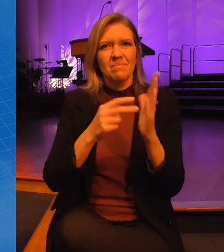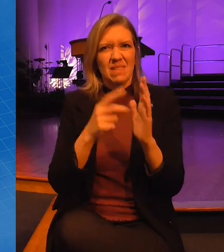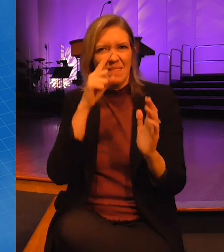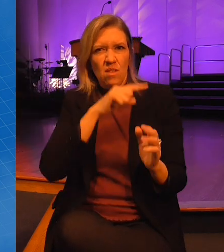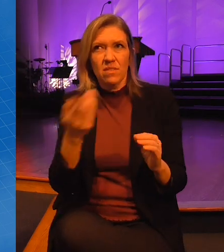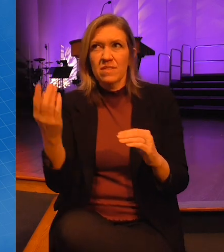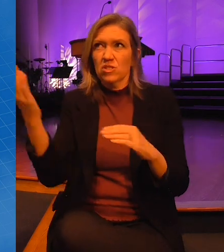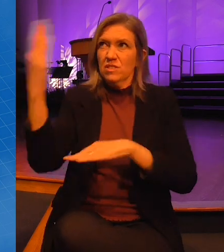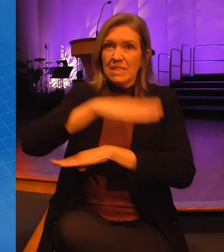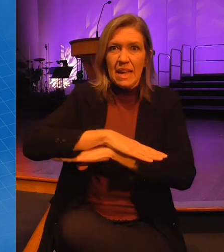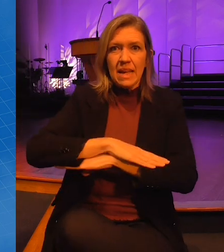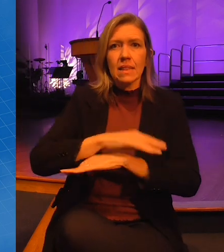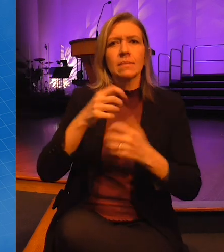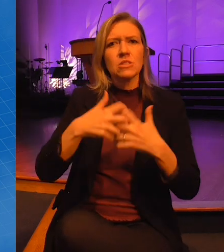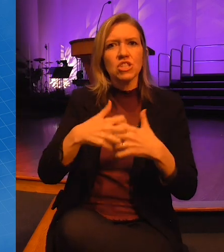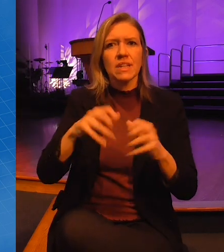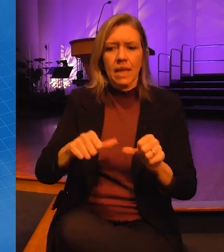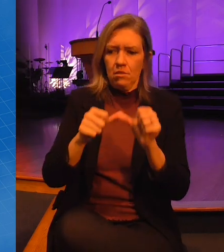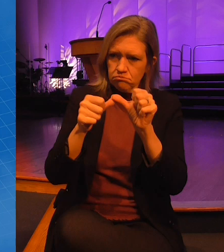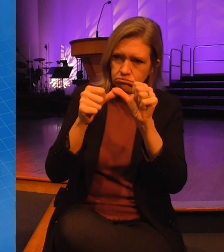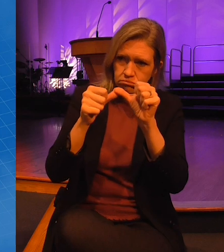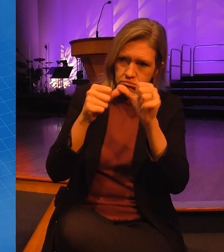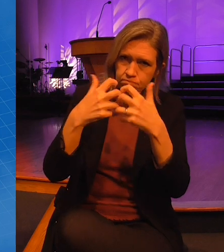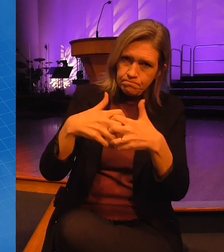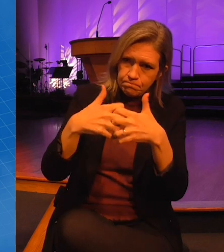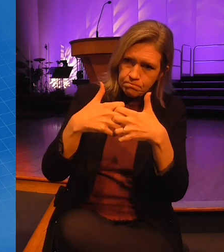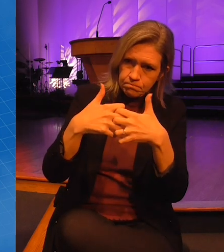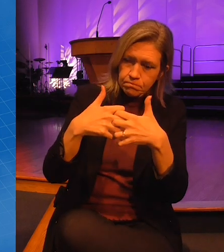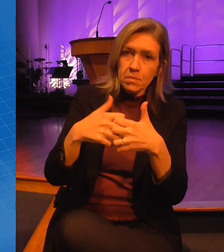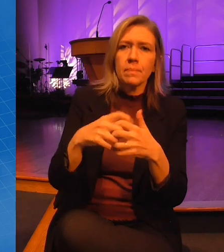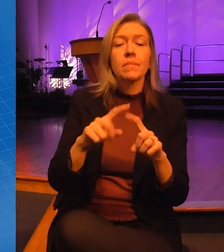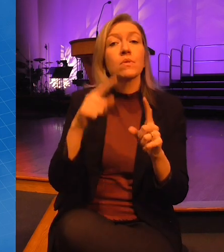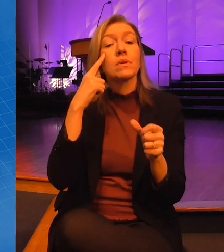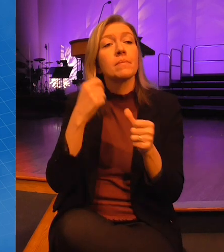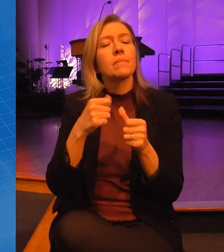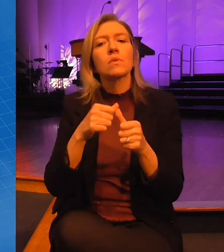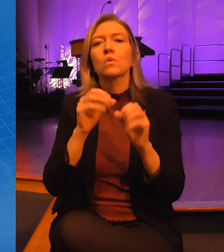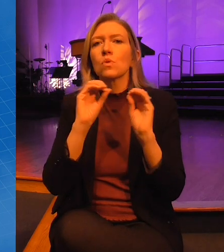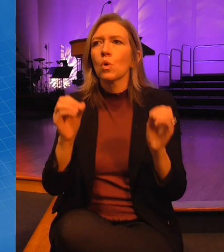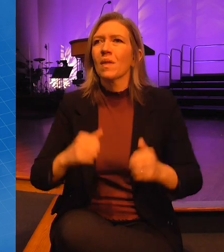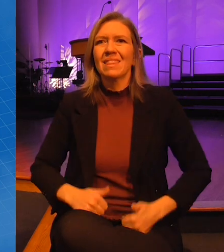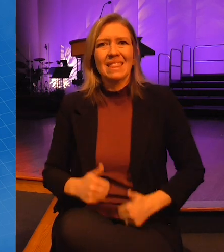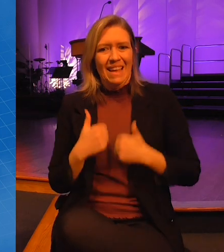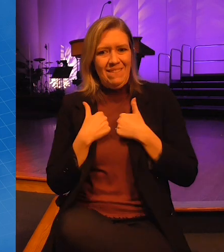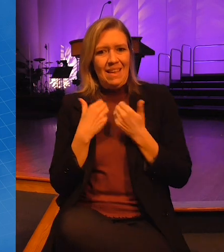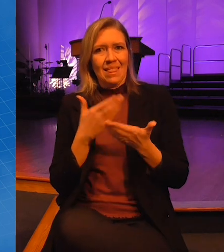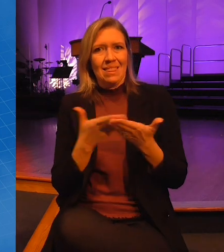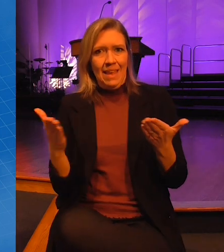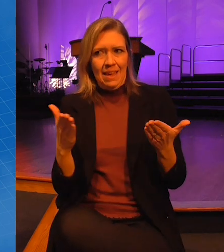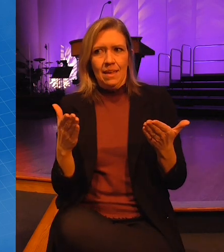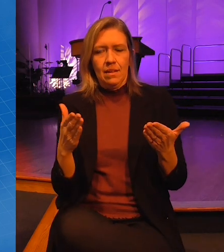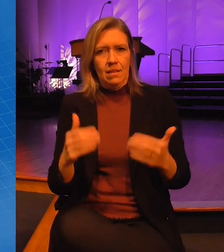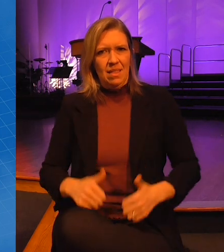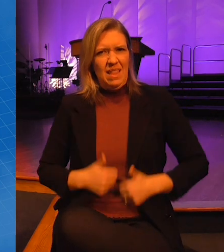recuerda que ningún ser vivo vive así hay ritmos mayores que gobiernan cómo crece la vida